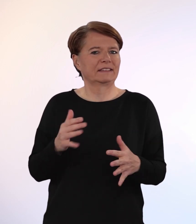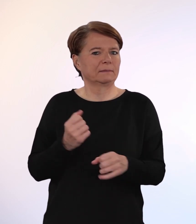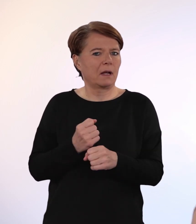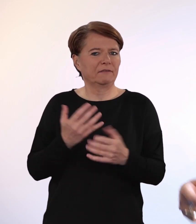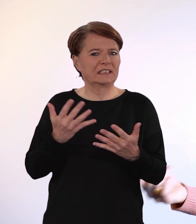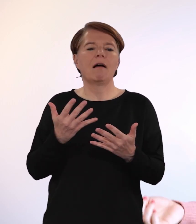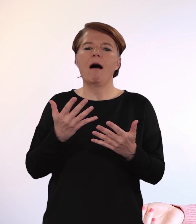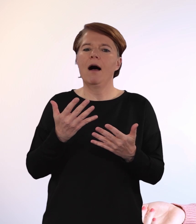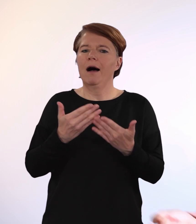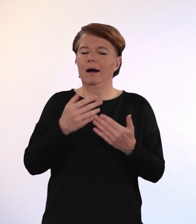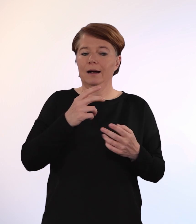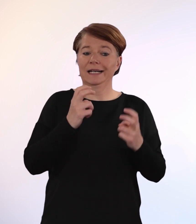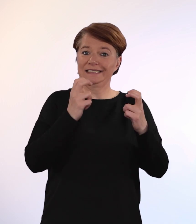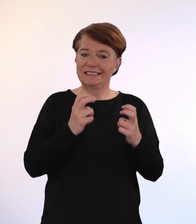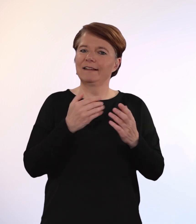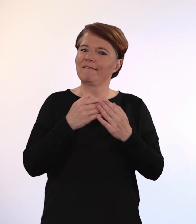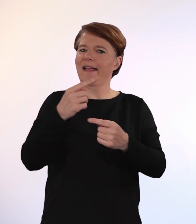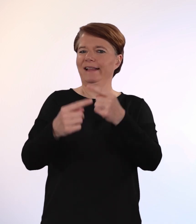noch mal das fortzusetzen von der Residenz.